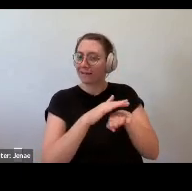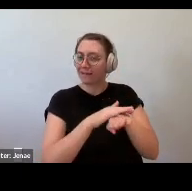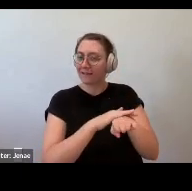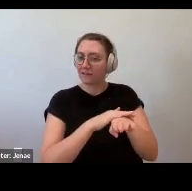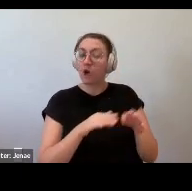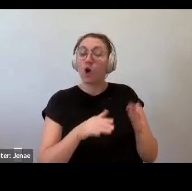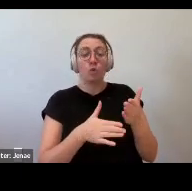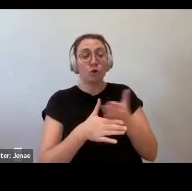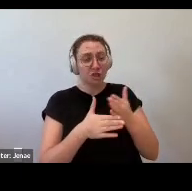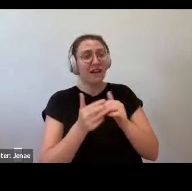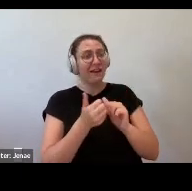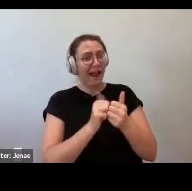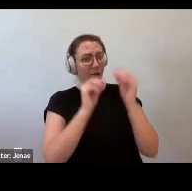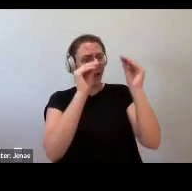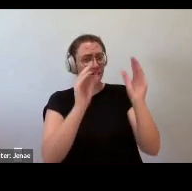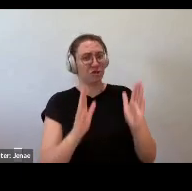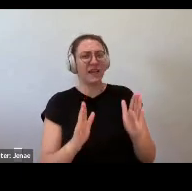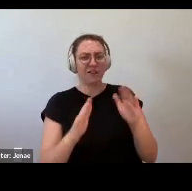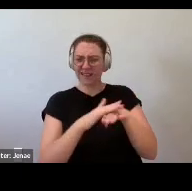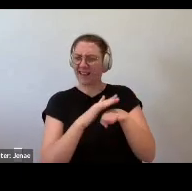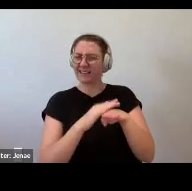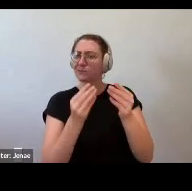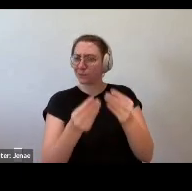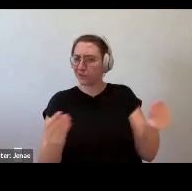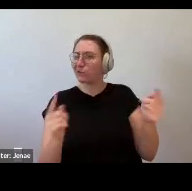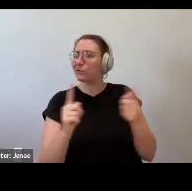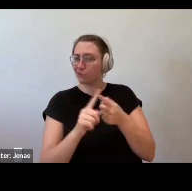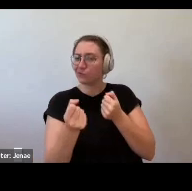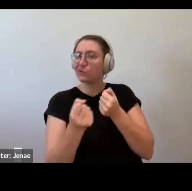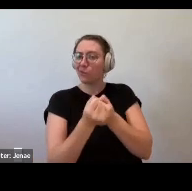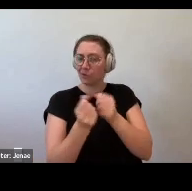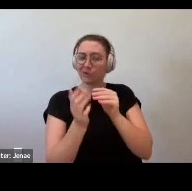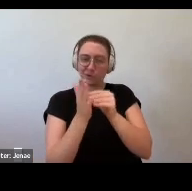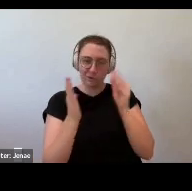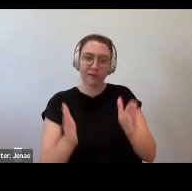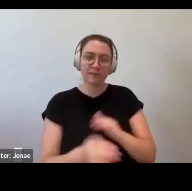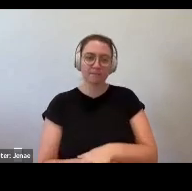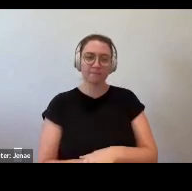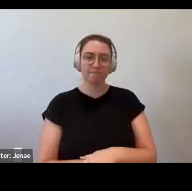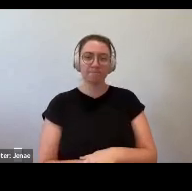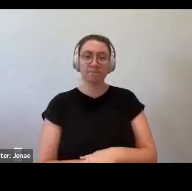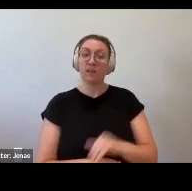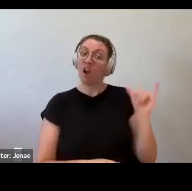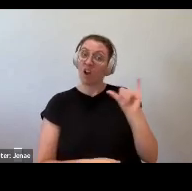acceden a los materiales para apoyar a los estudiantes. También destacaremos varios